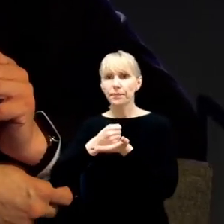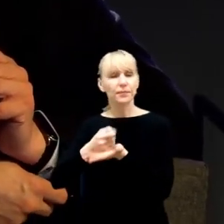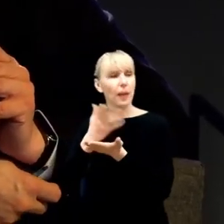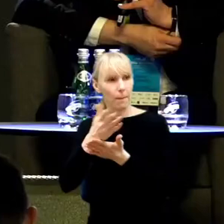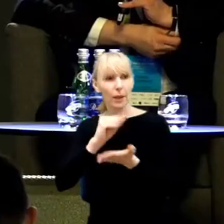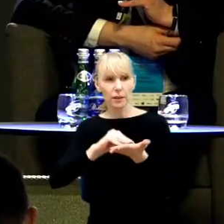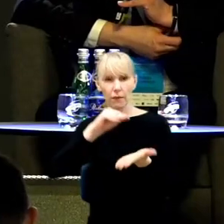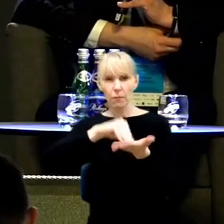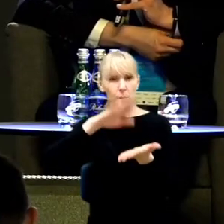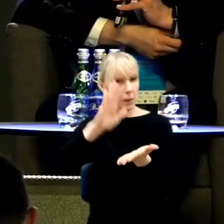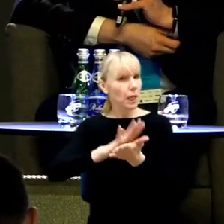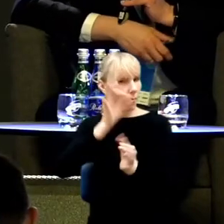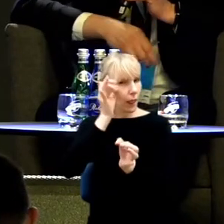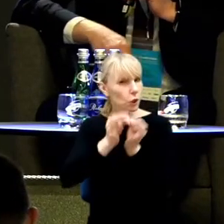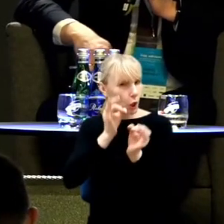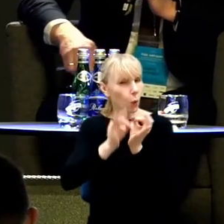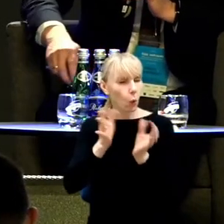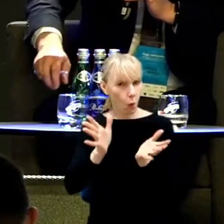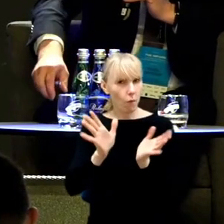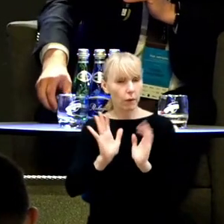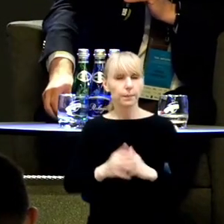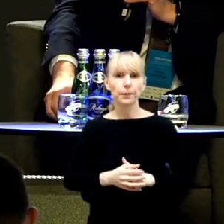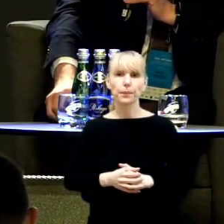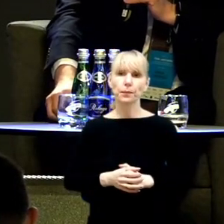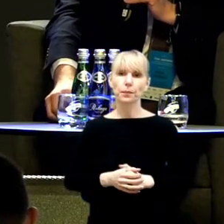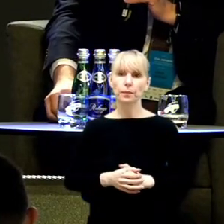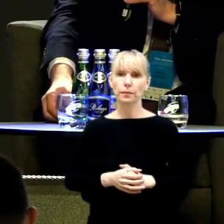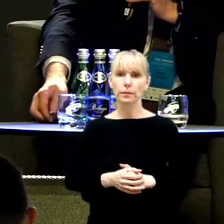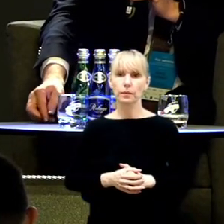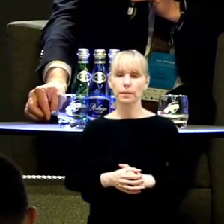A pytanie dotyczące remontów pustostanów.